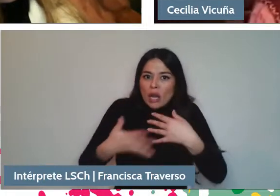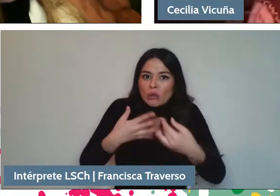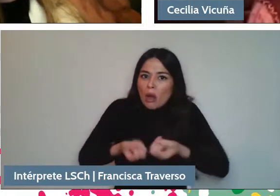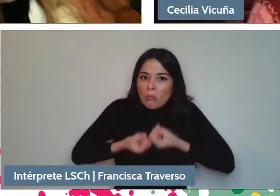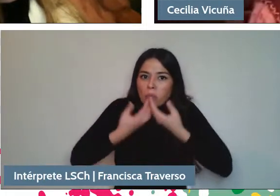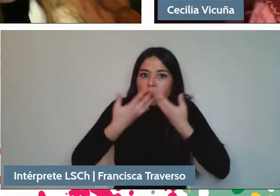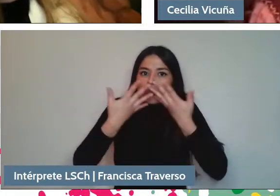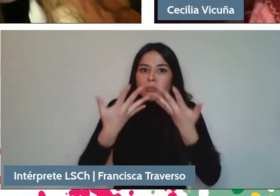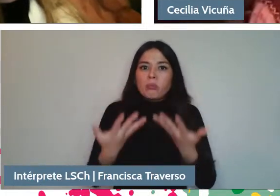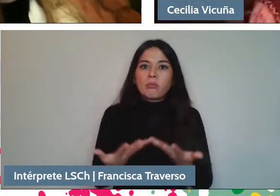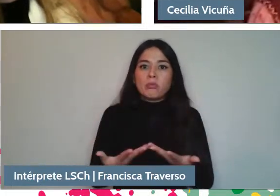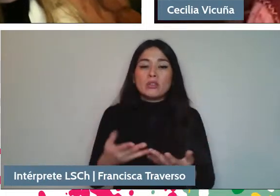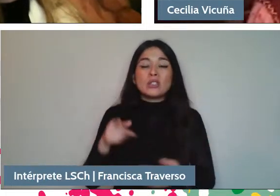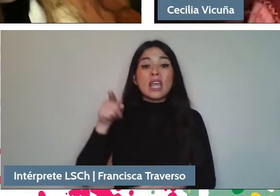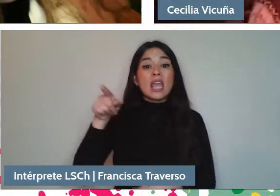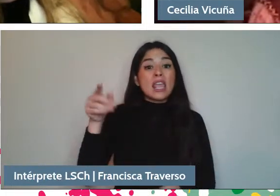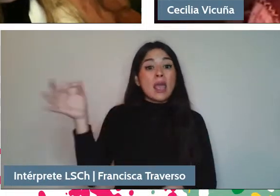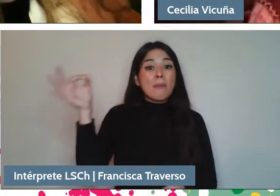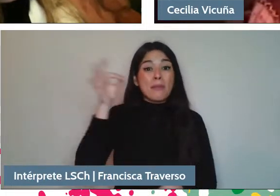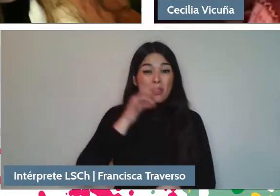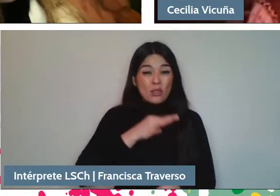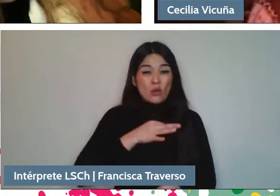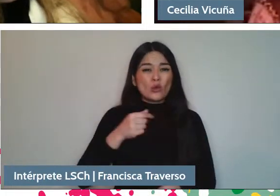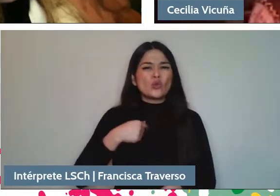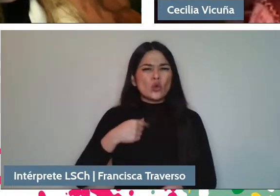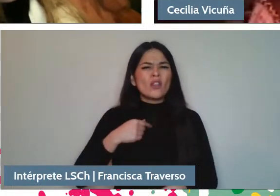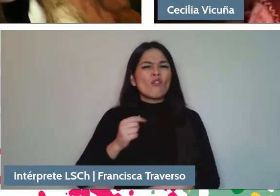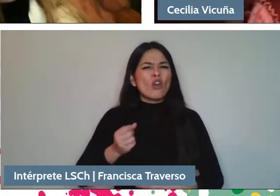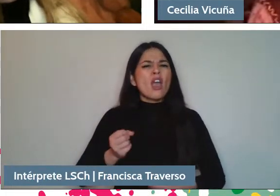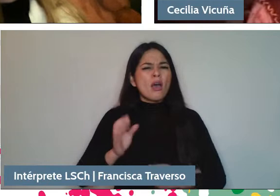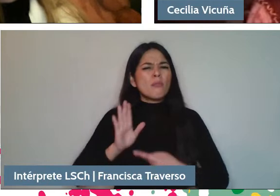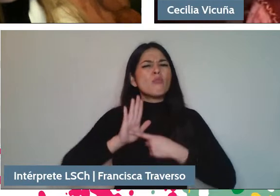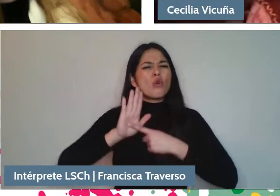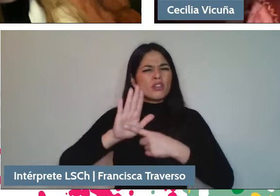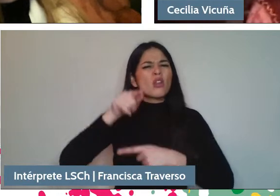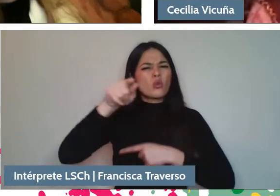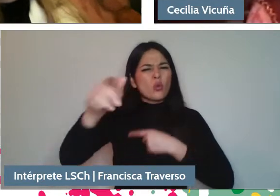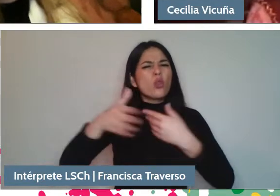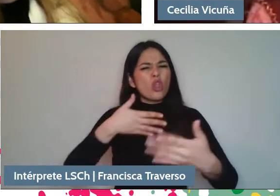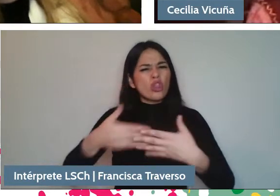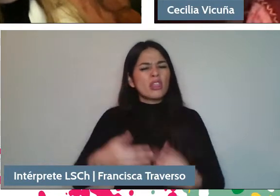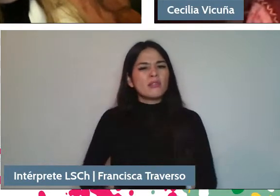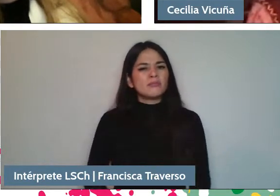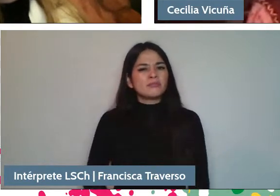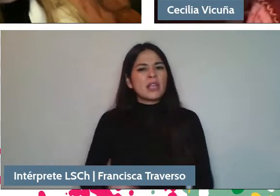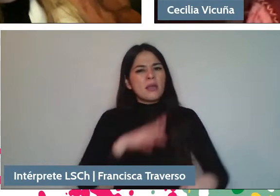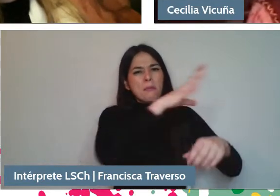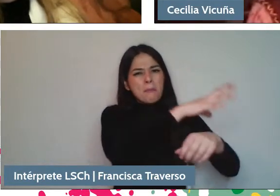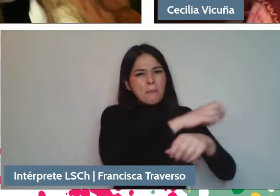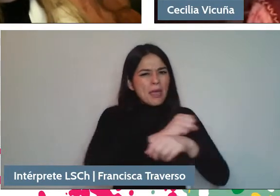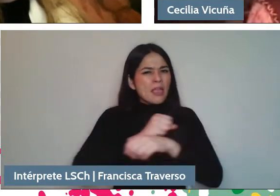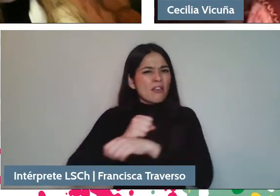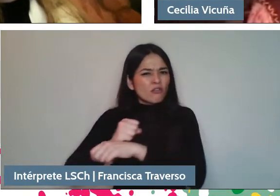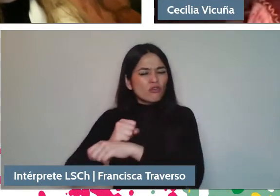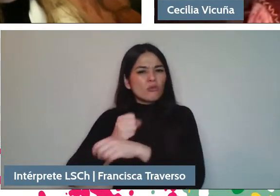Entonces, ella me dijo: "Yo te voy a mostrar de dónde viene tu canto". Y me llevó a su casa y, efectivamente, me mostró.